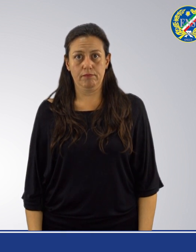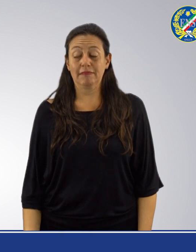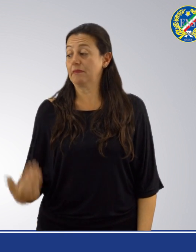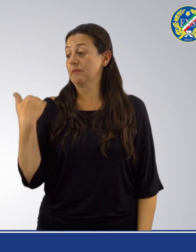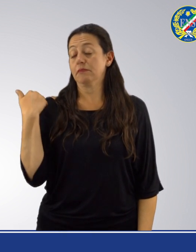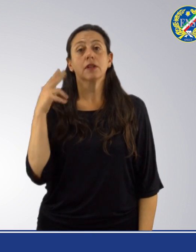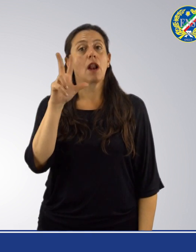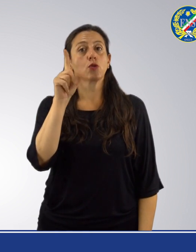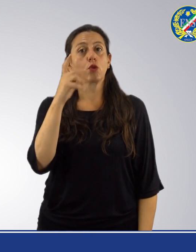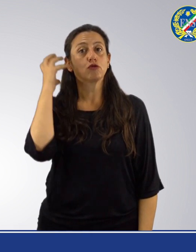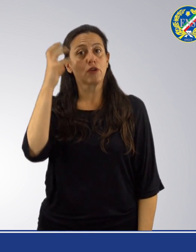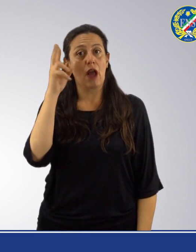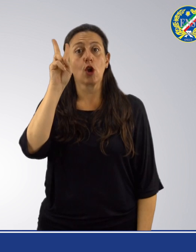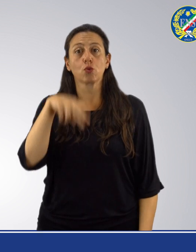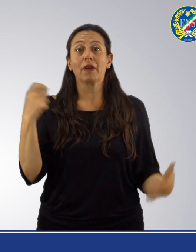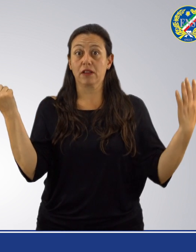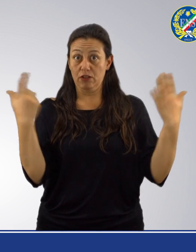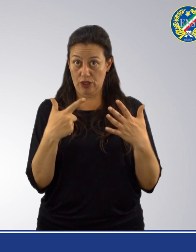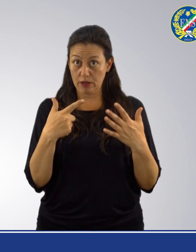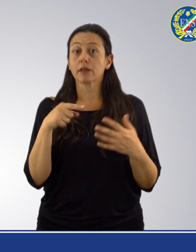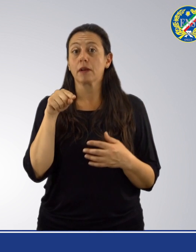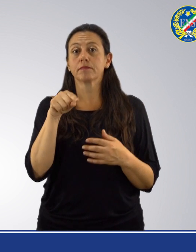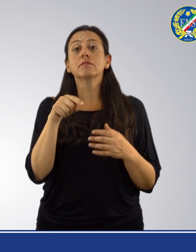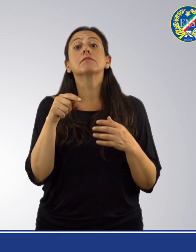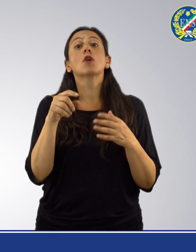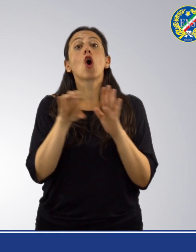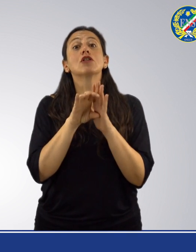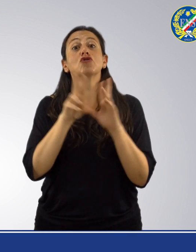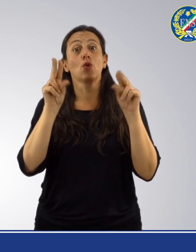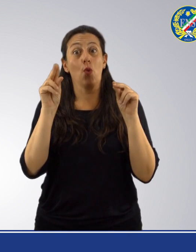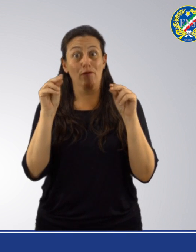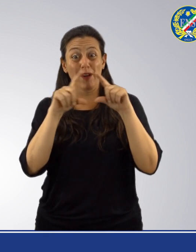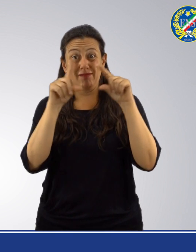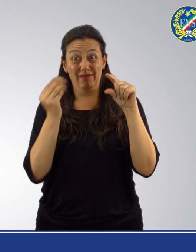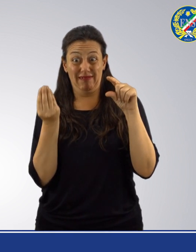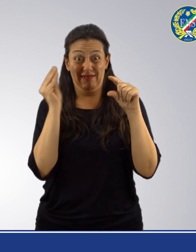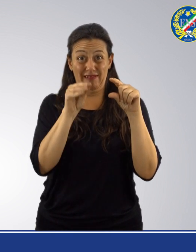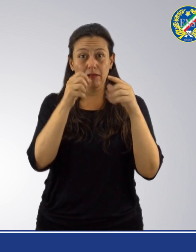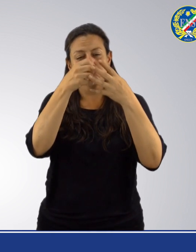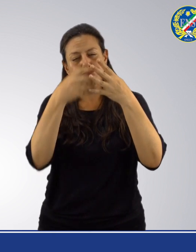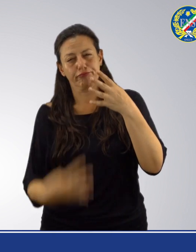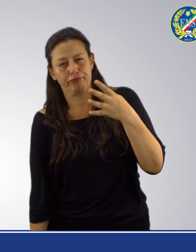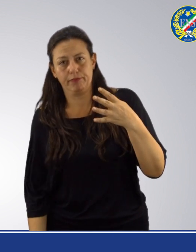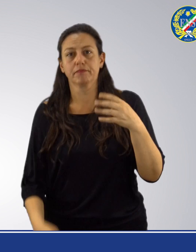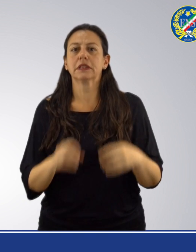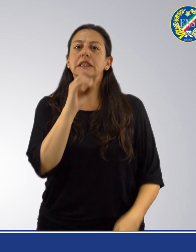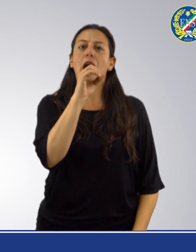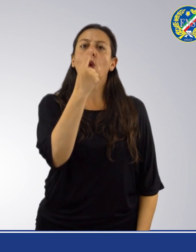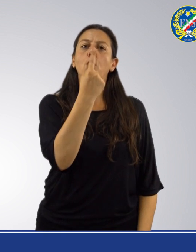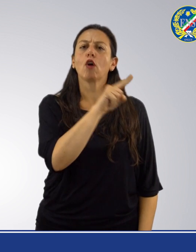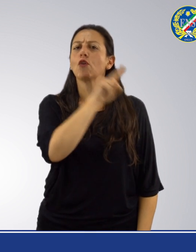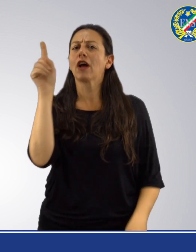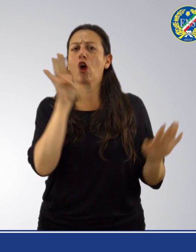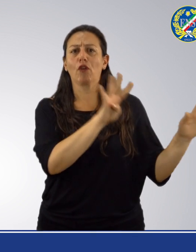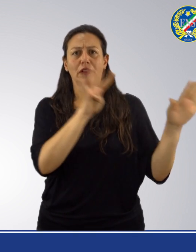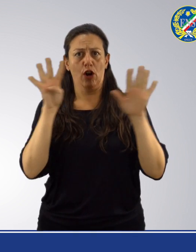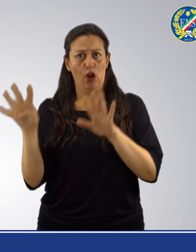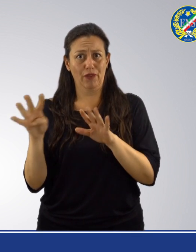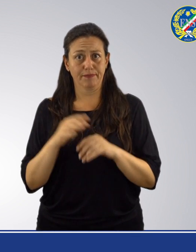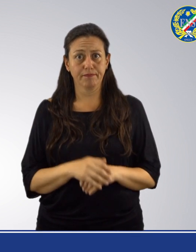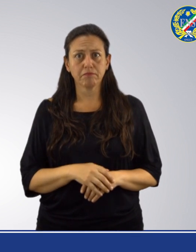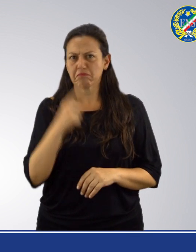Il 31 Gennaio 2017 sono entrati in vigore i nuovi codici dal numero 01 al numero 99.